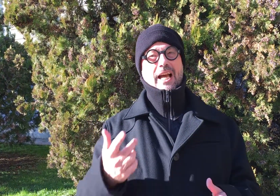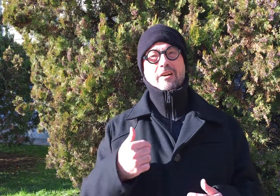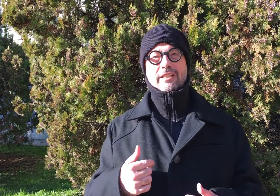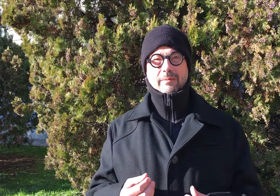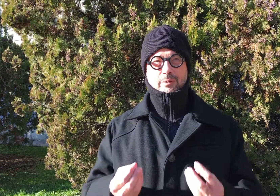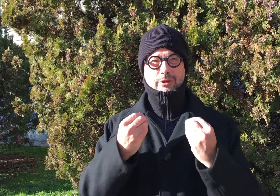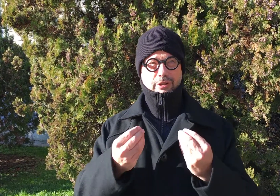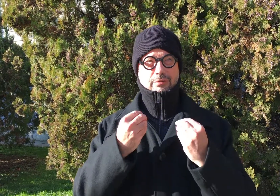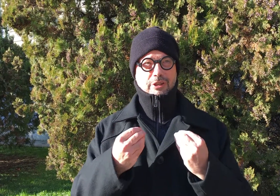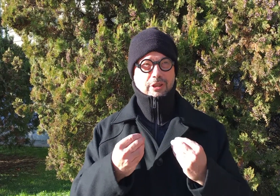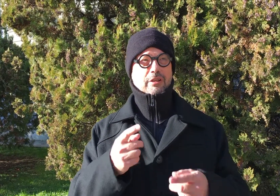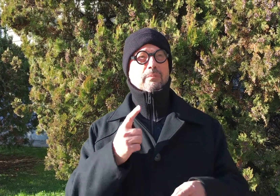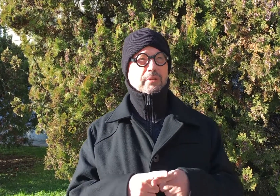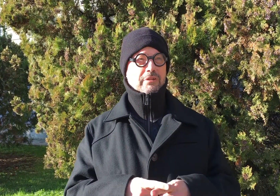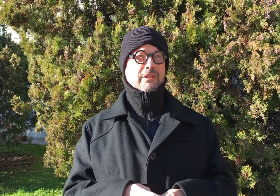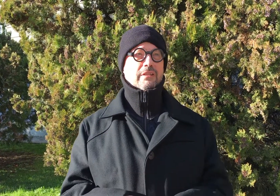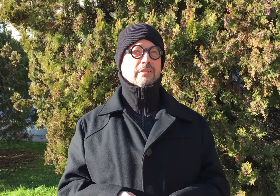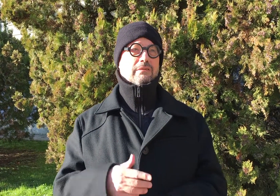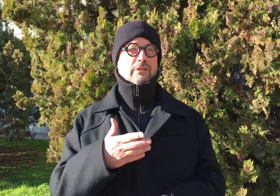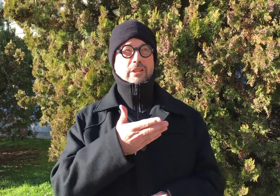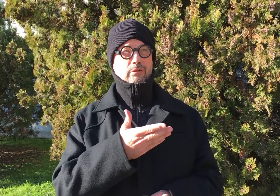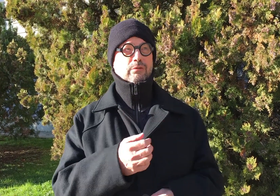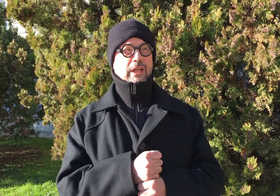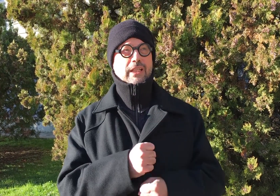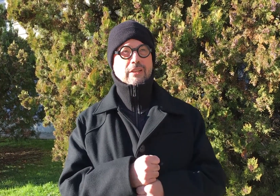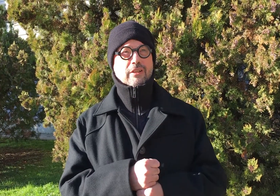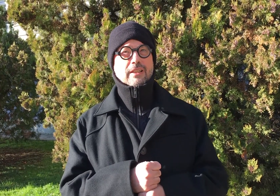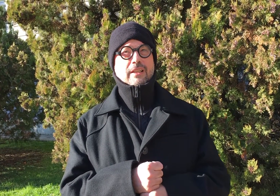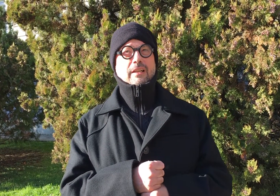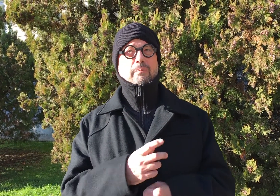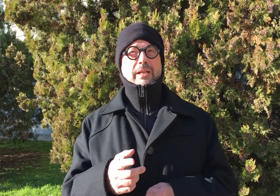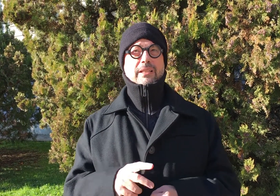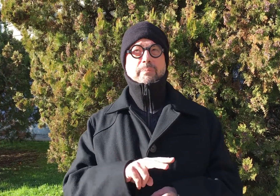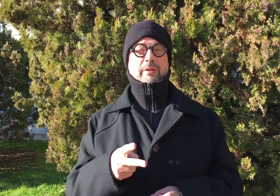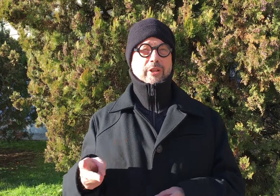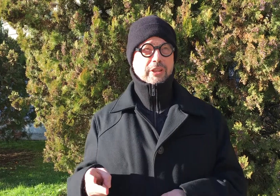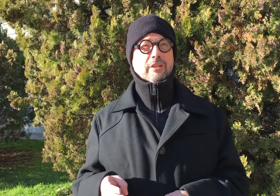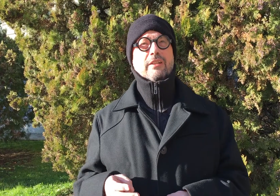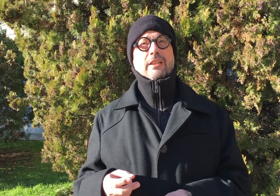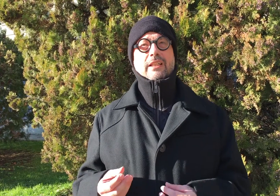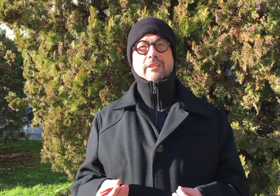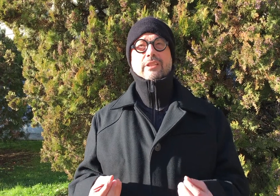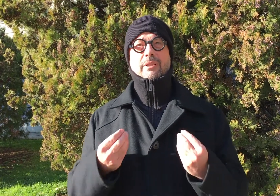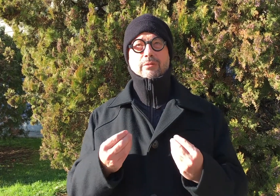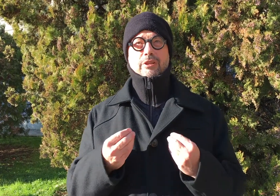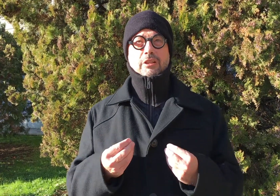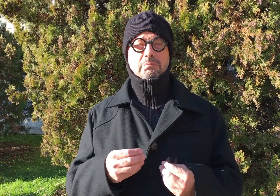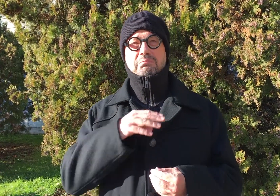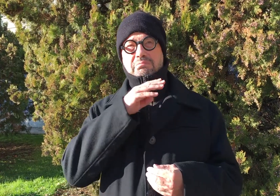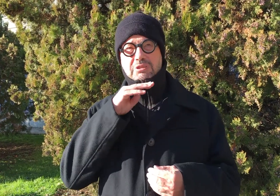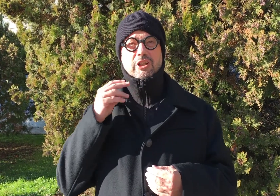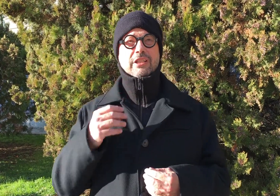a onda sam učio, učio + dok sam tu radio, pa sam prevodio i tako sam naučio dosta.